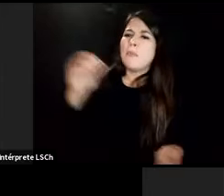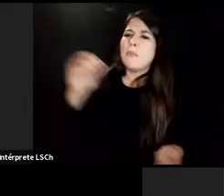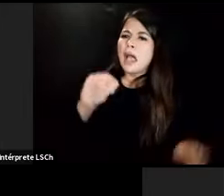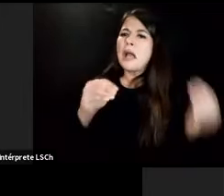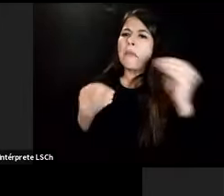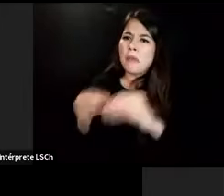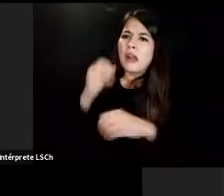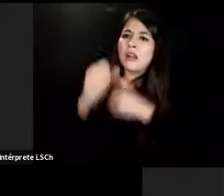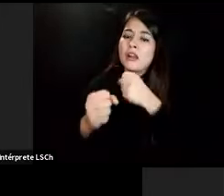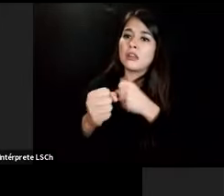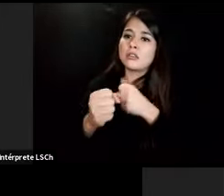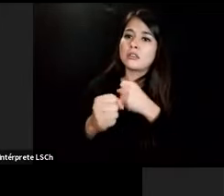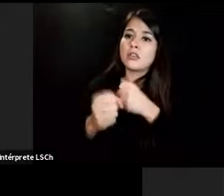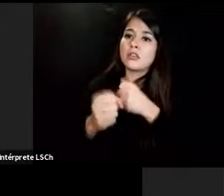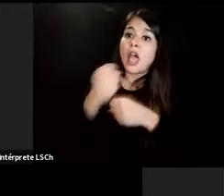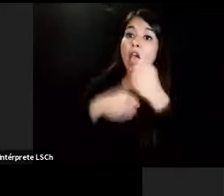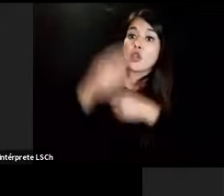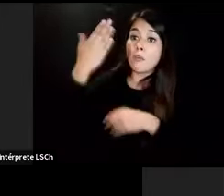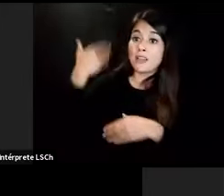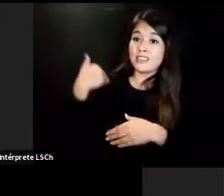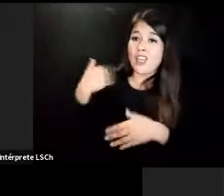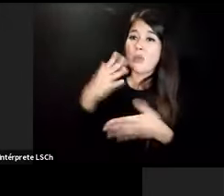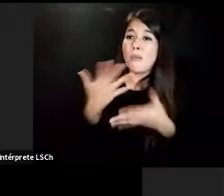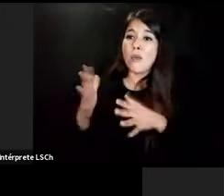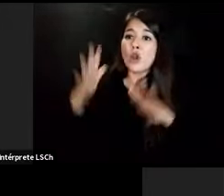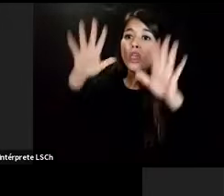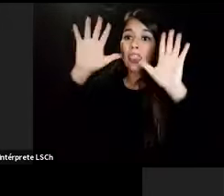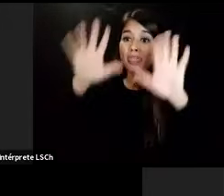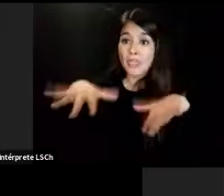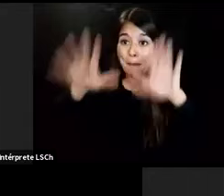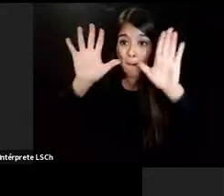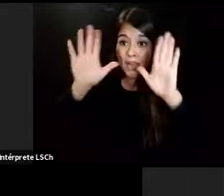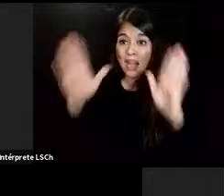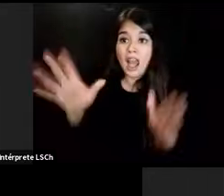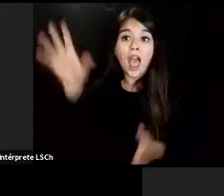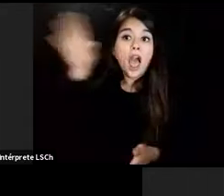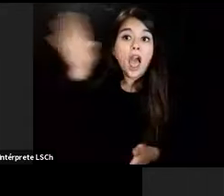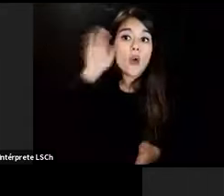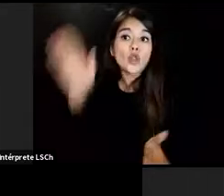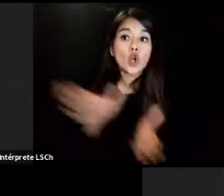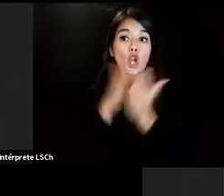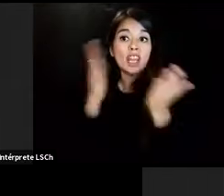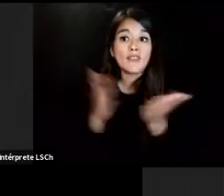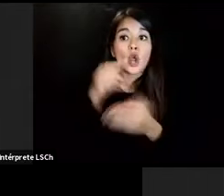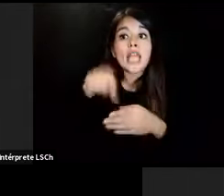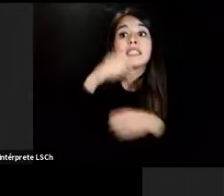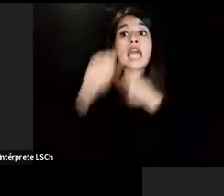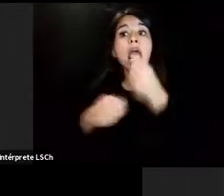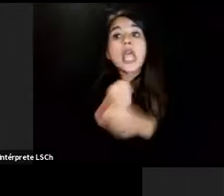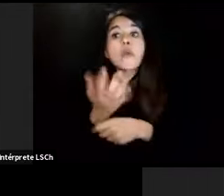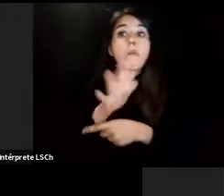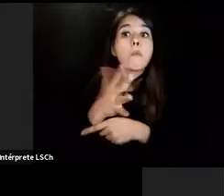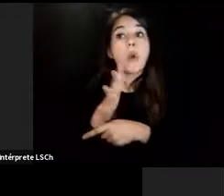se producieron cerca de 10 mil, este año se estima que van a llegar a producirse 15.000, si es que todo sale bien,